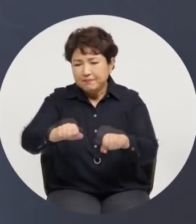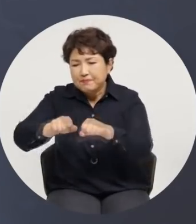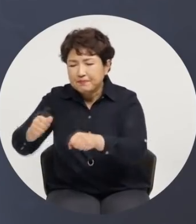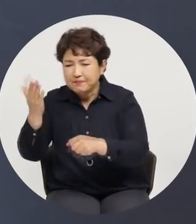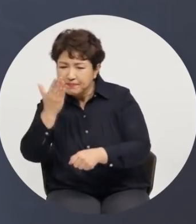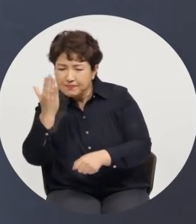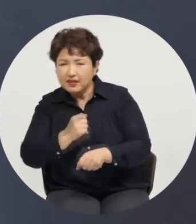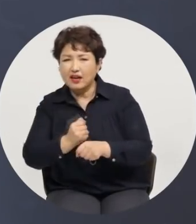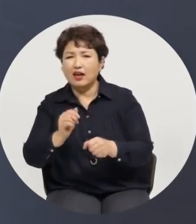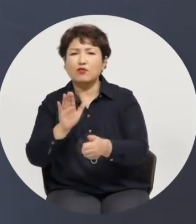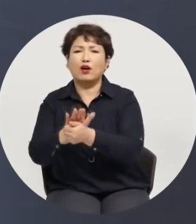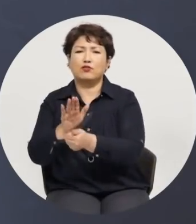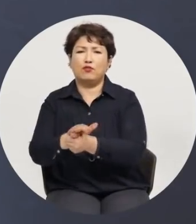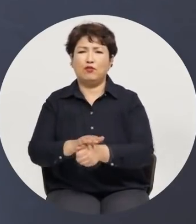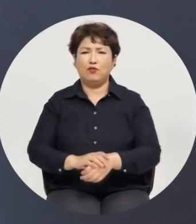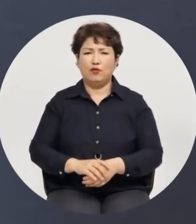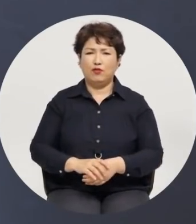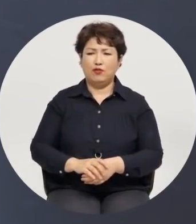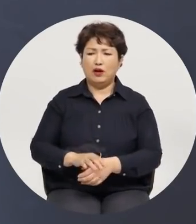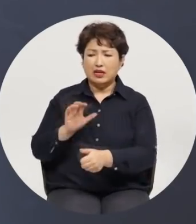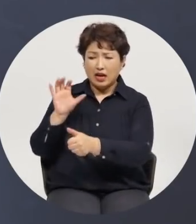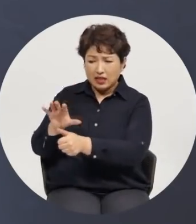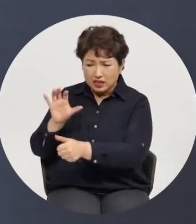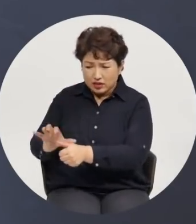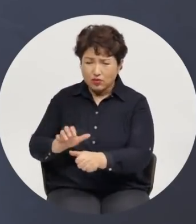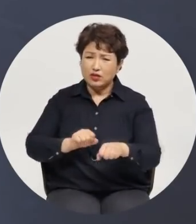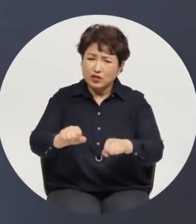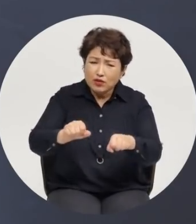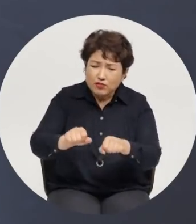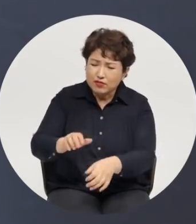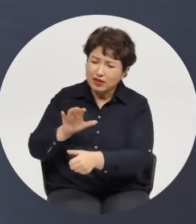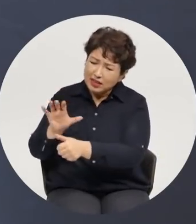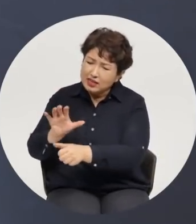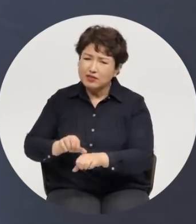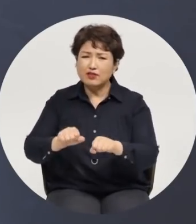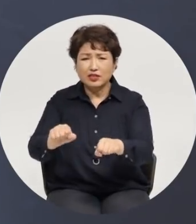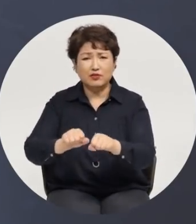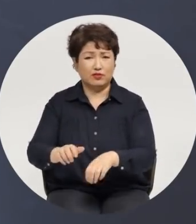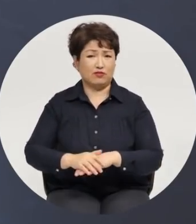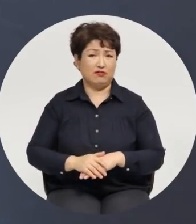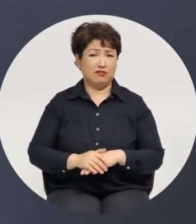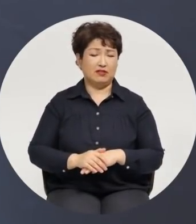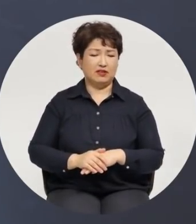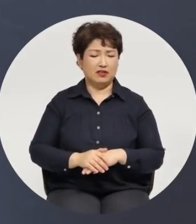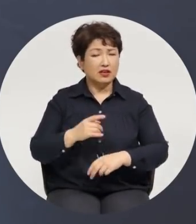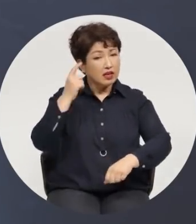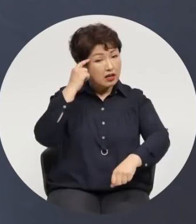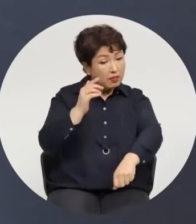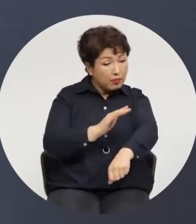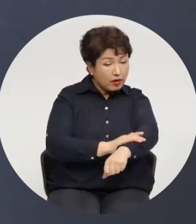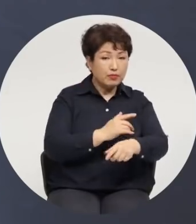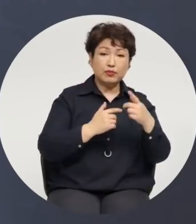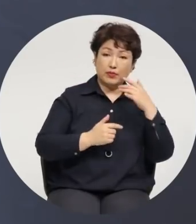방을 어지르면 야단치고 또 치워주고 이러거든요 현명한 부모라면 "정리를 잘 해라" 하고